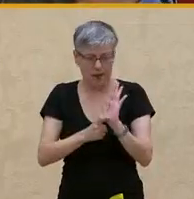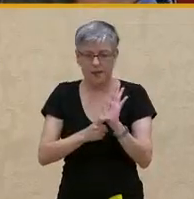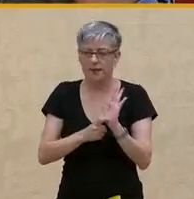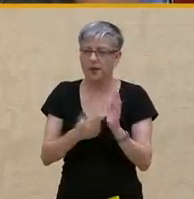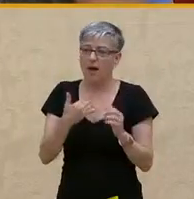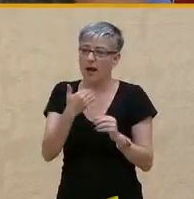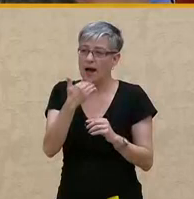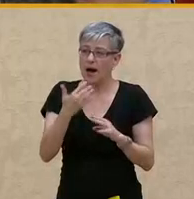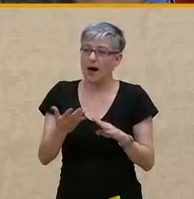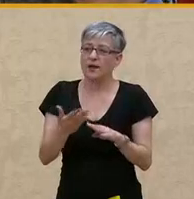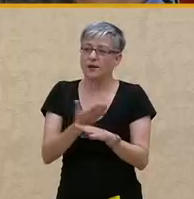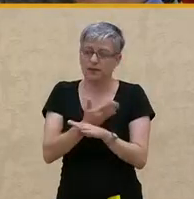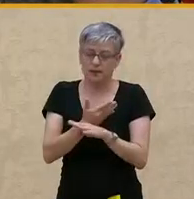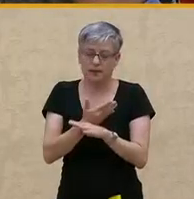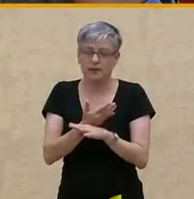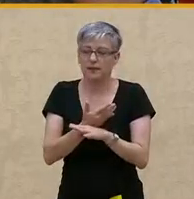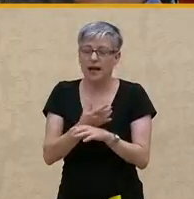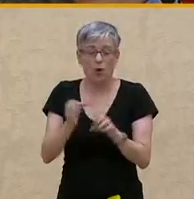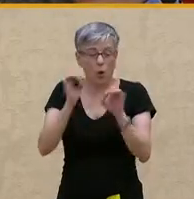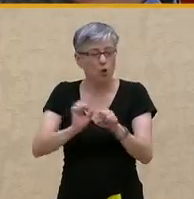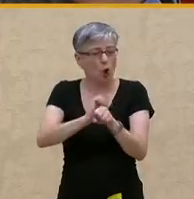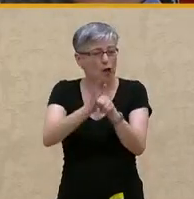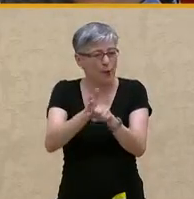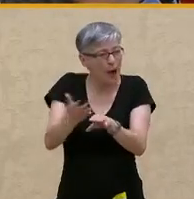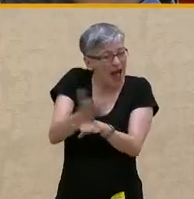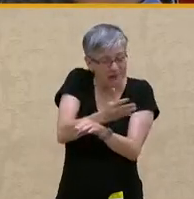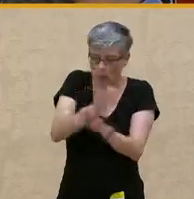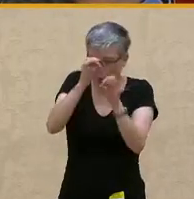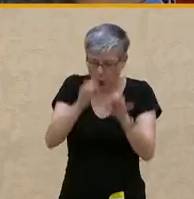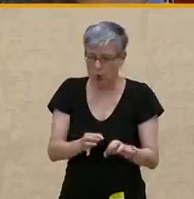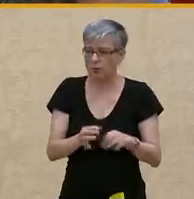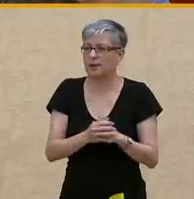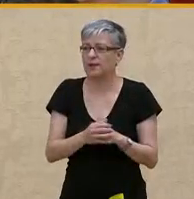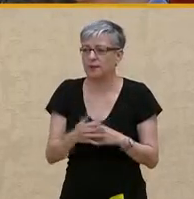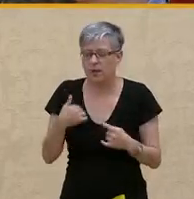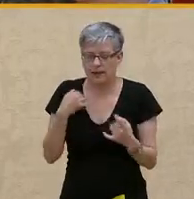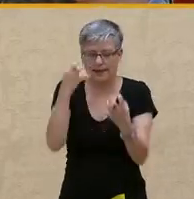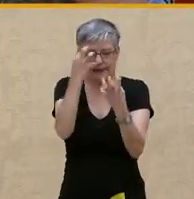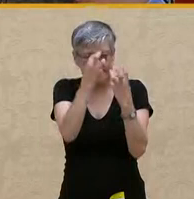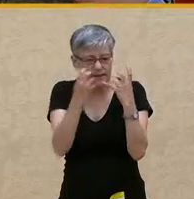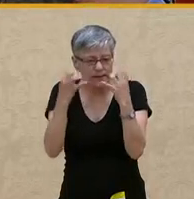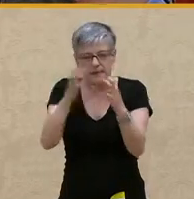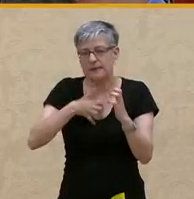Justo antes del coronavirus. Me seguían picando y molestando mucho los ojos,